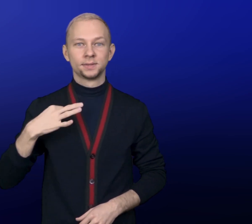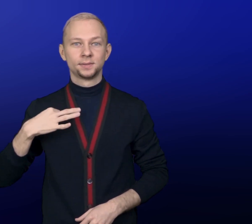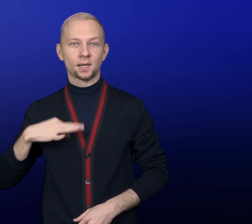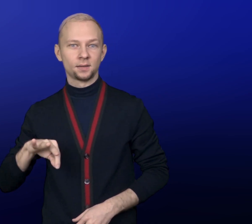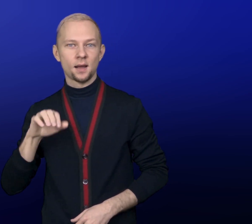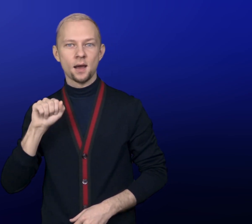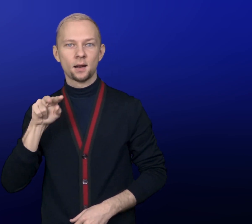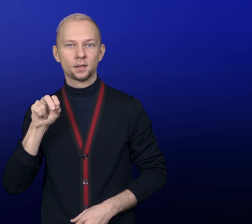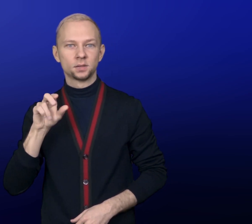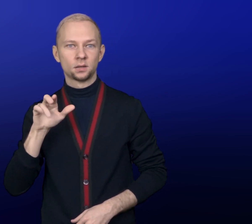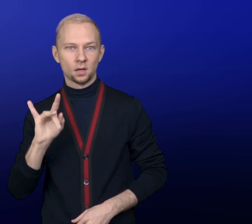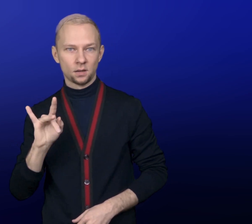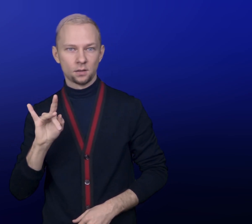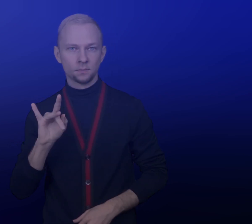А сын Александр